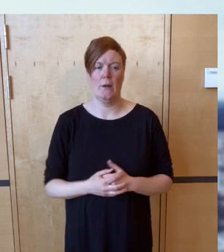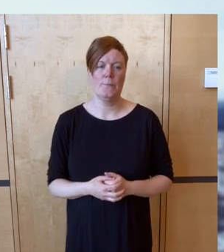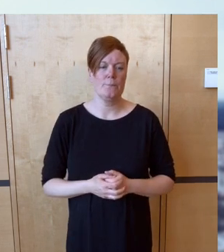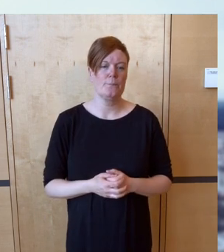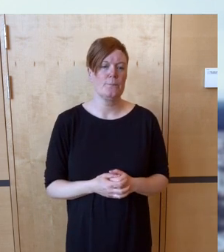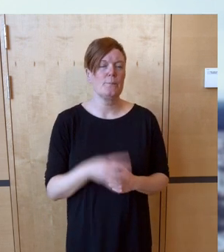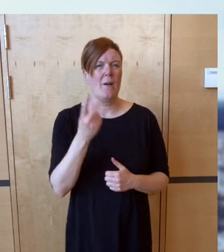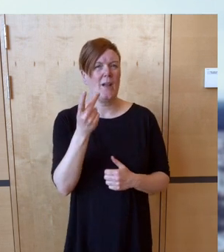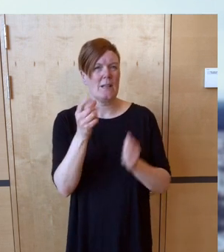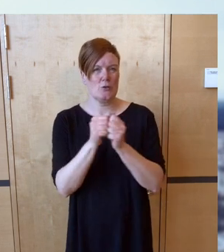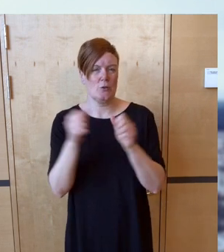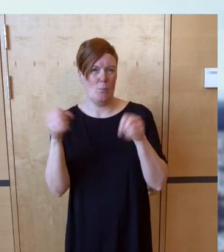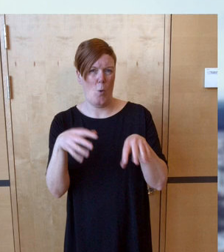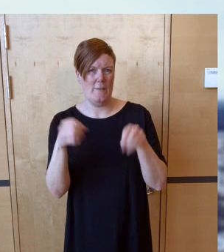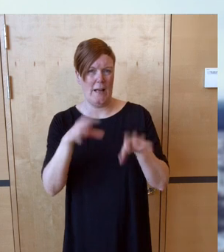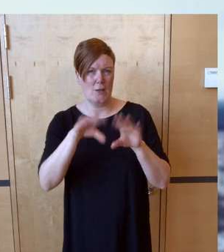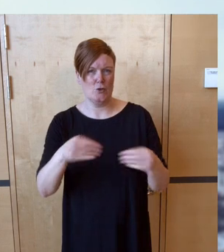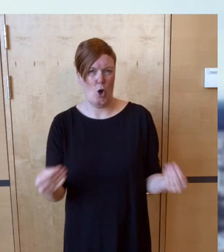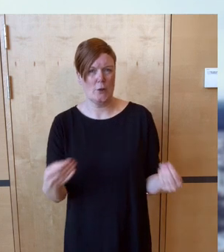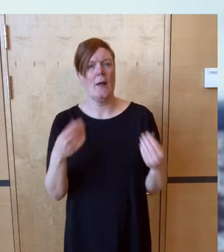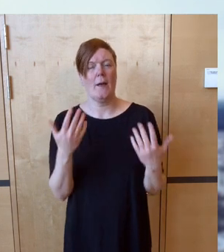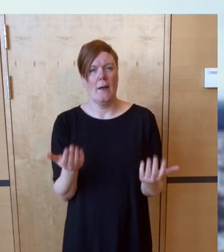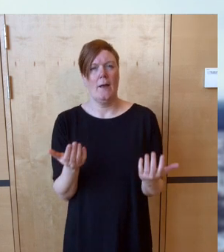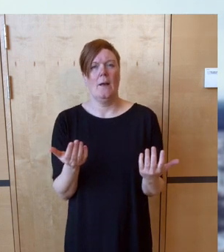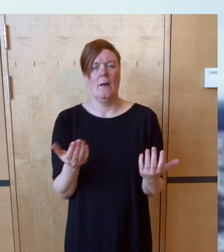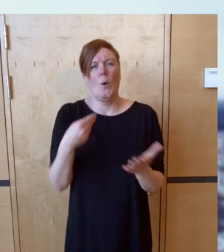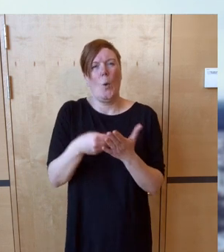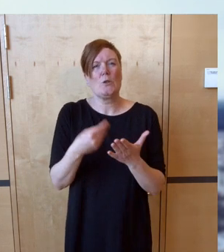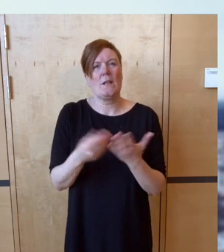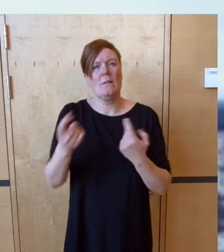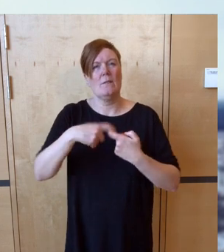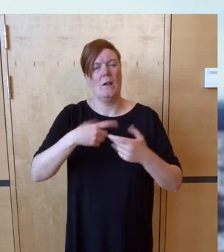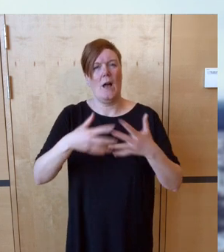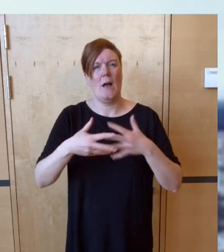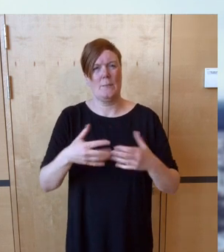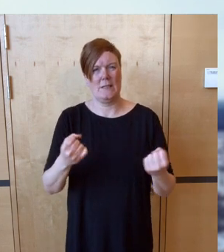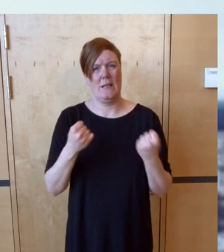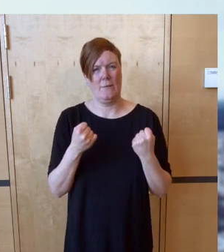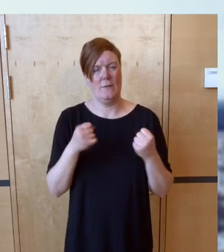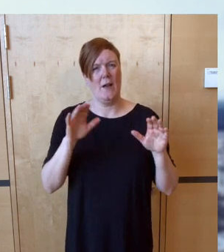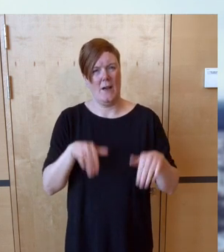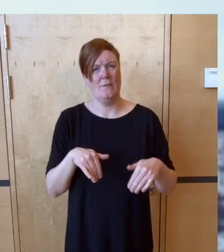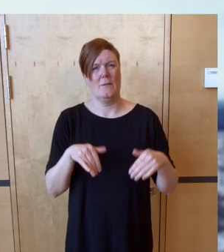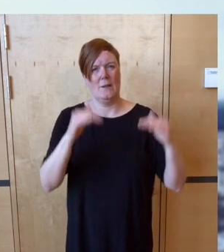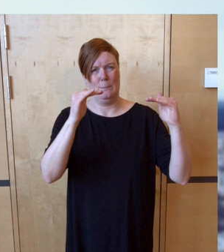Djur Kostnaderna för arbetskraften har minskat med 1,1 % jämfört med 2019